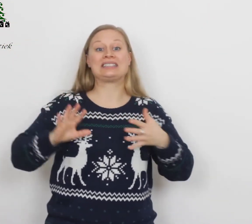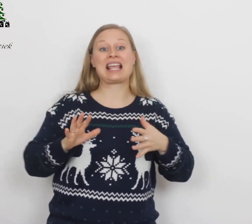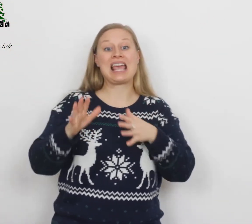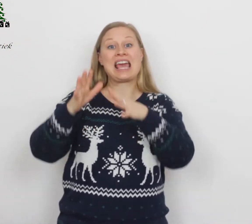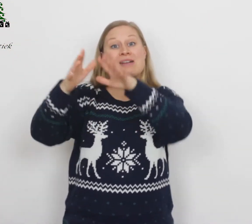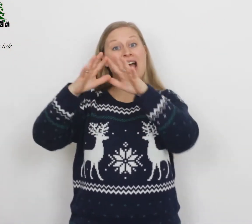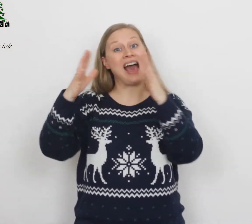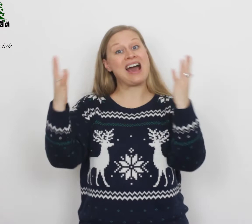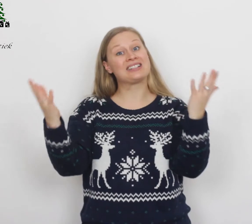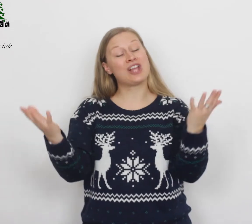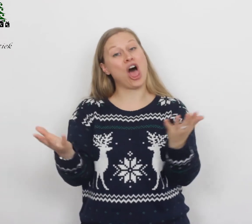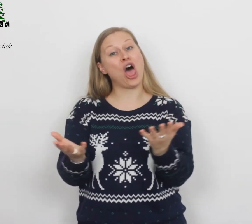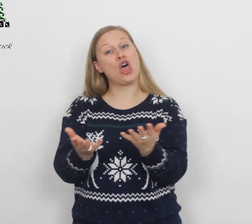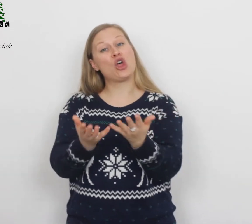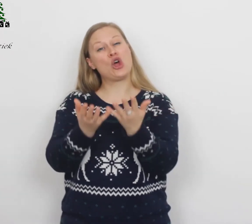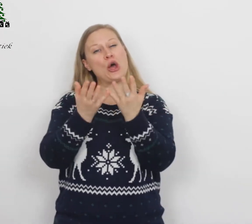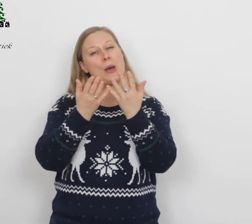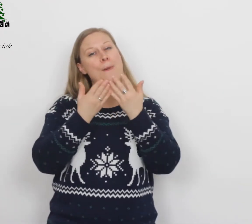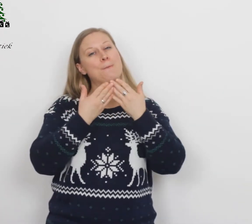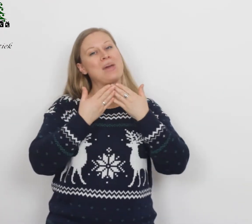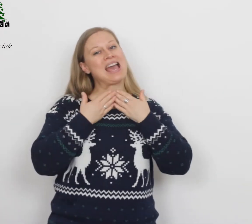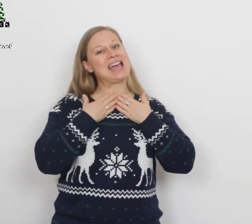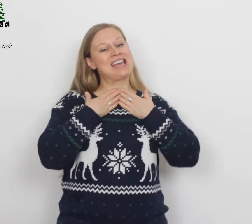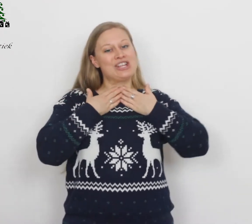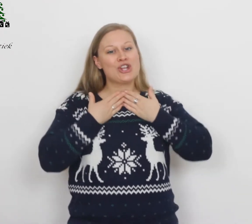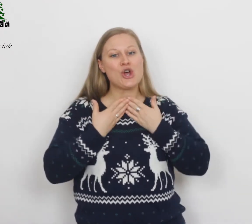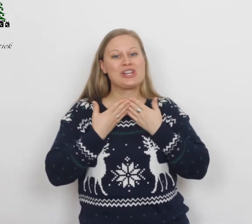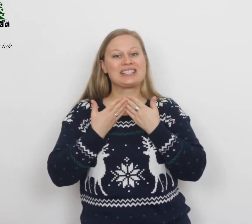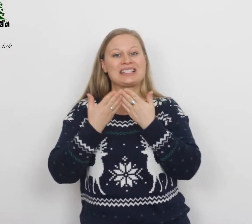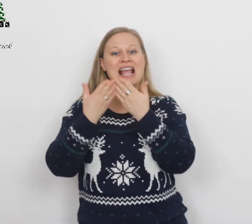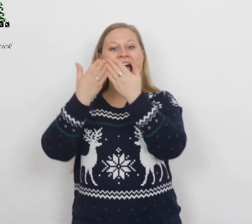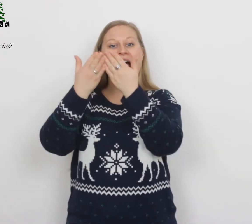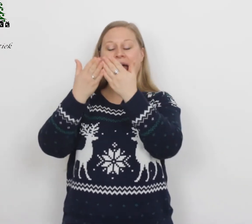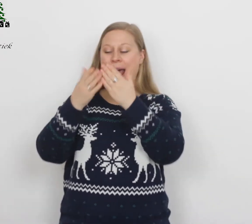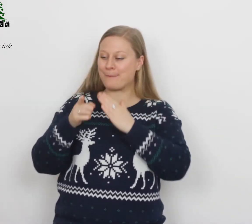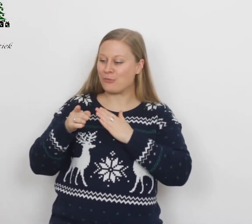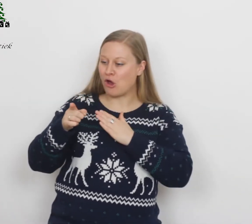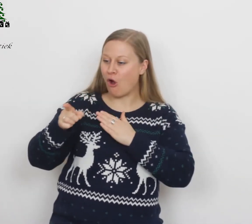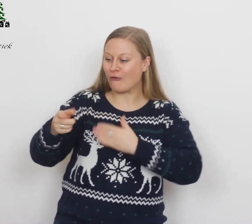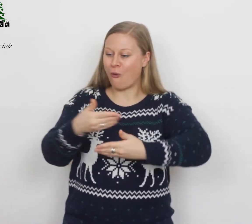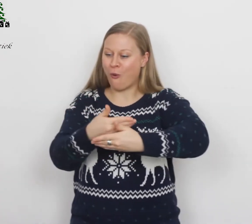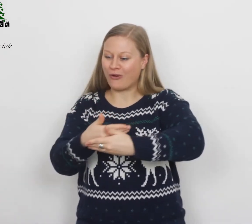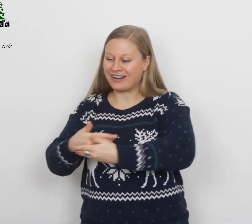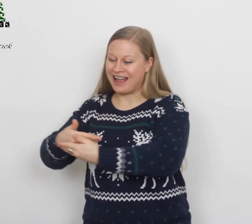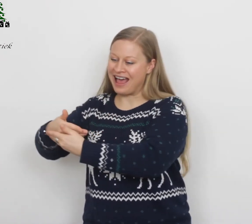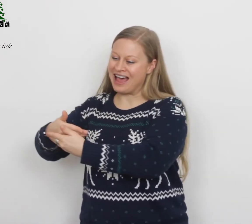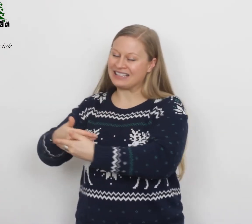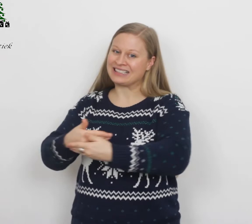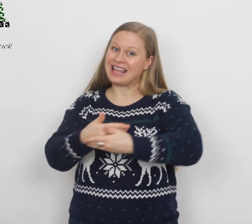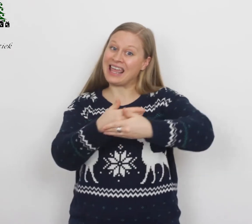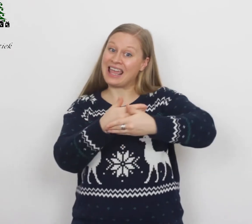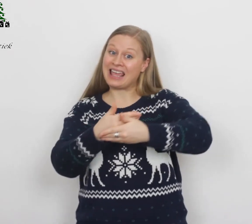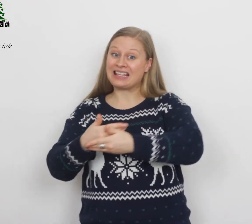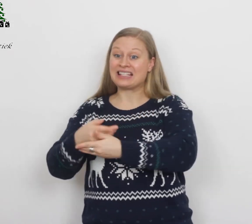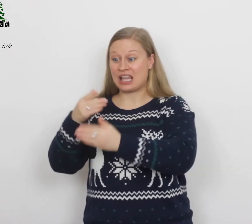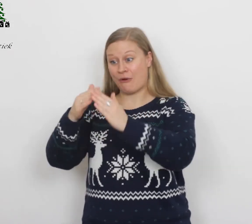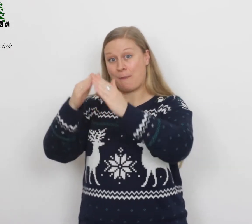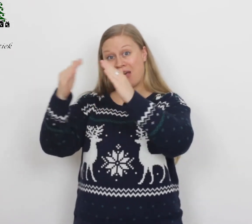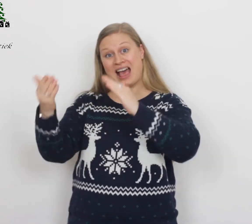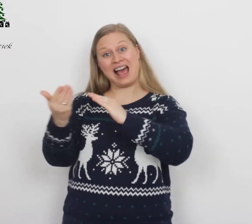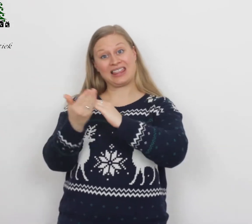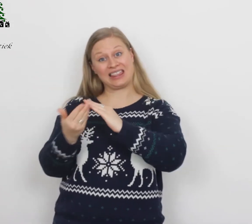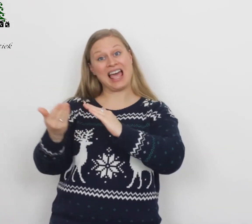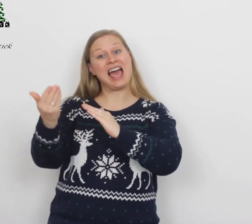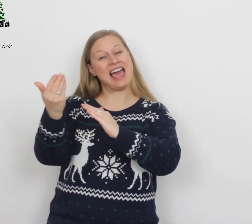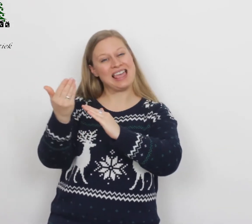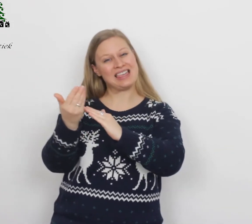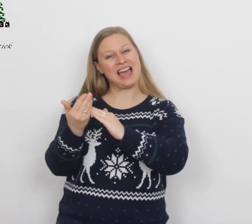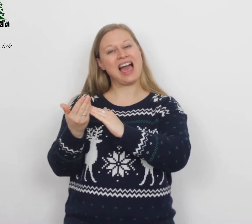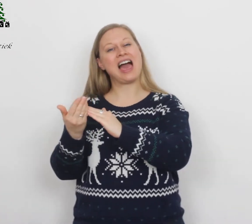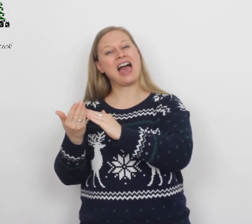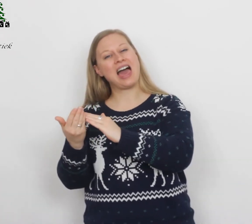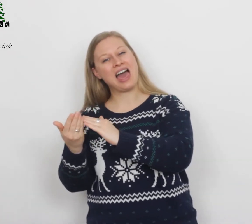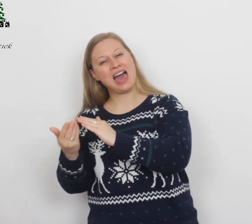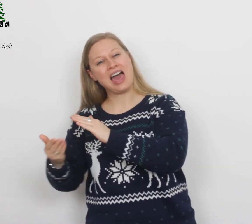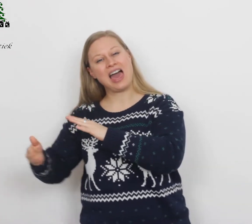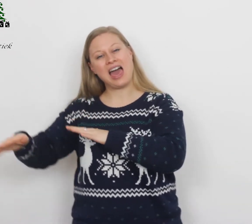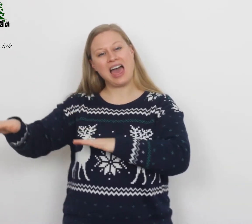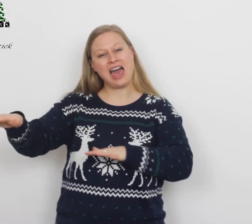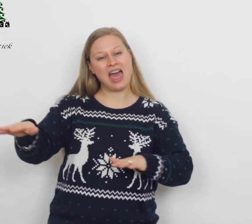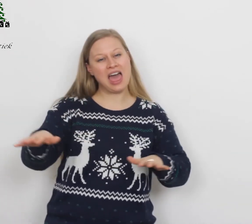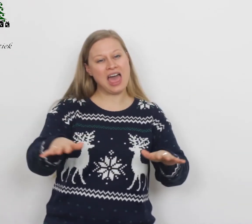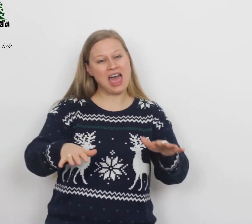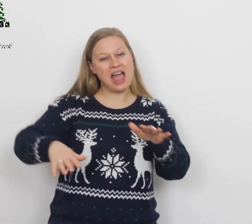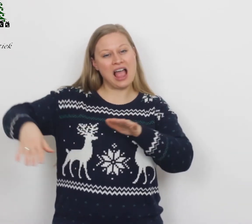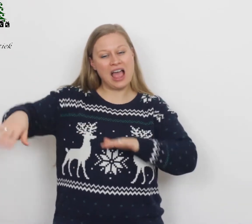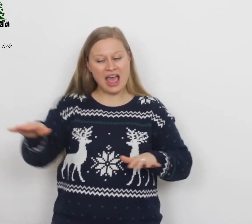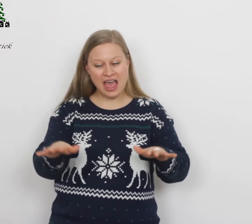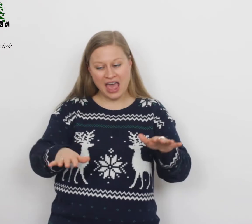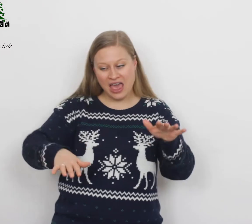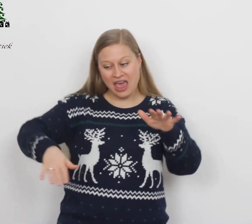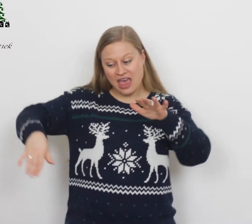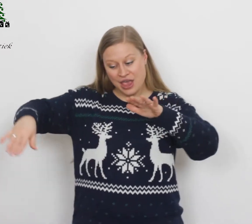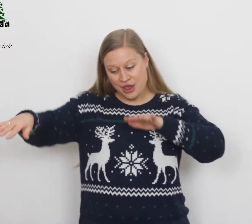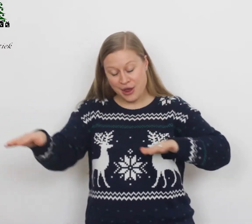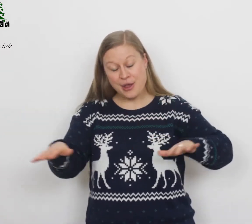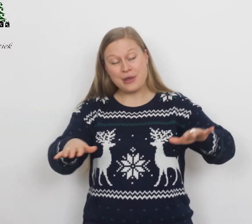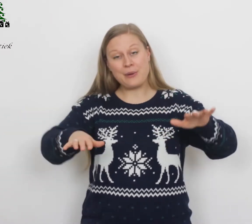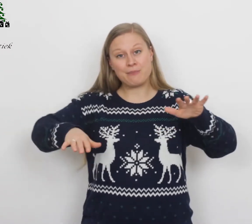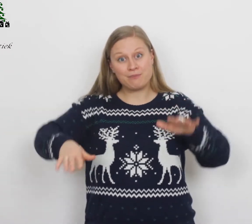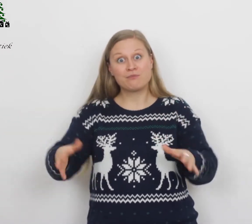zingt met algemene stem voor het kind van Bethlehem!